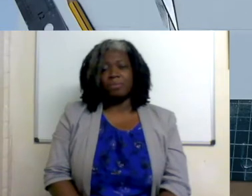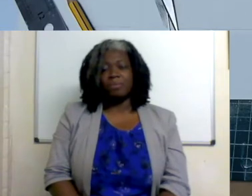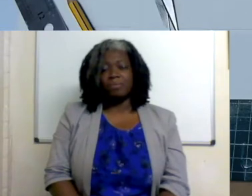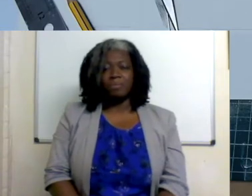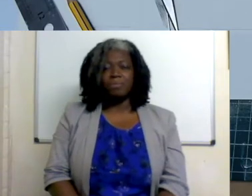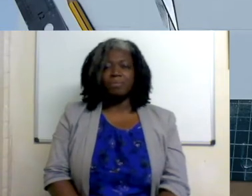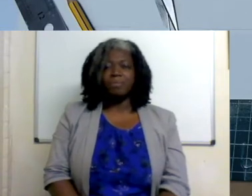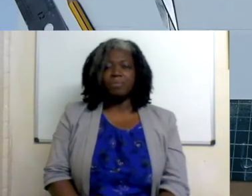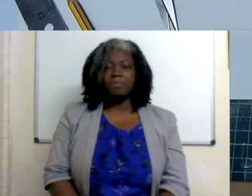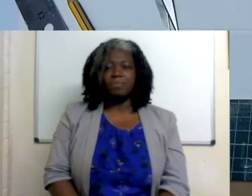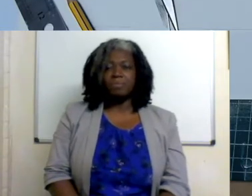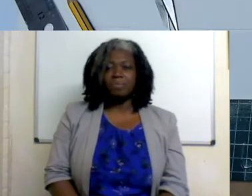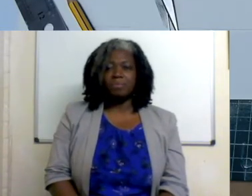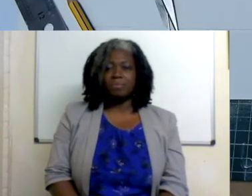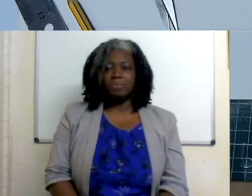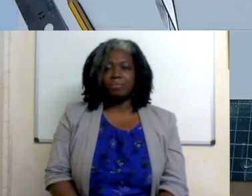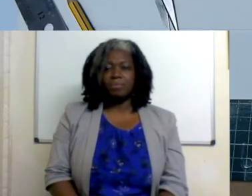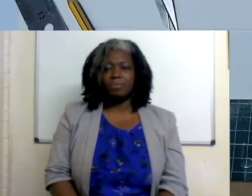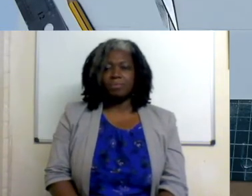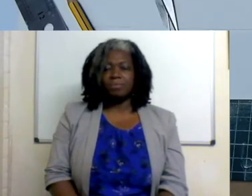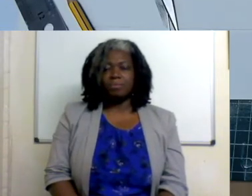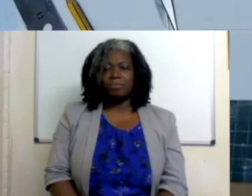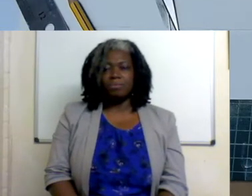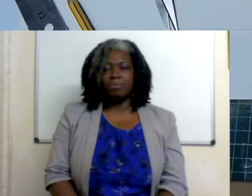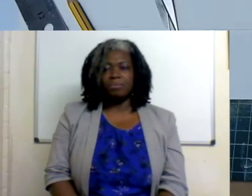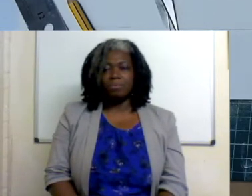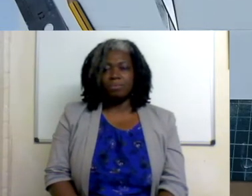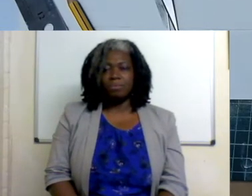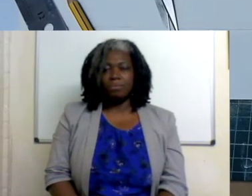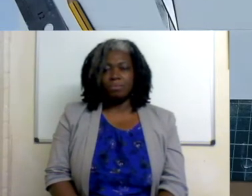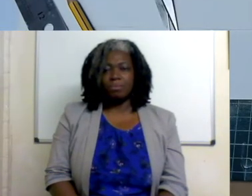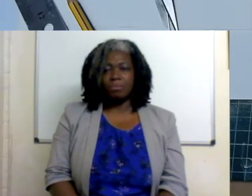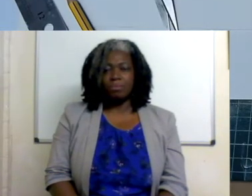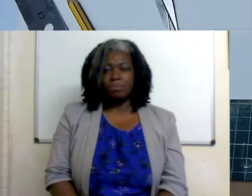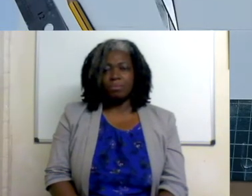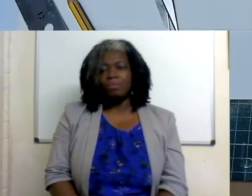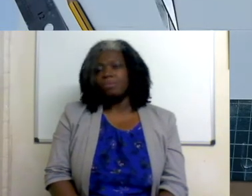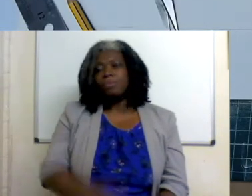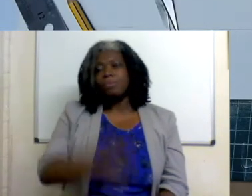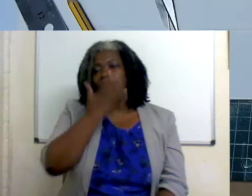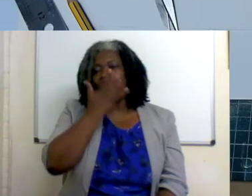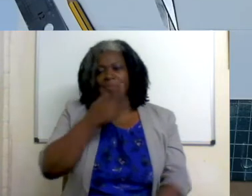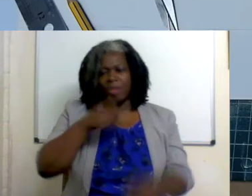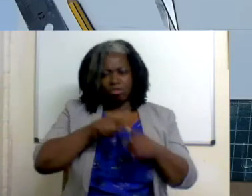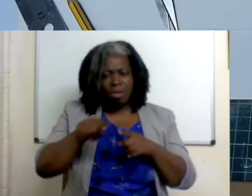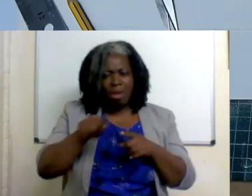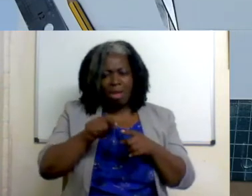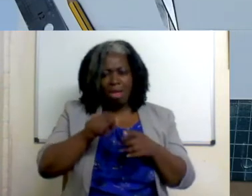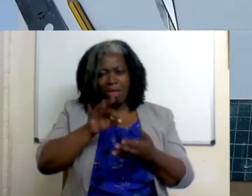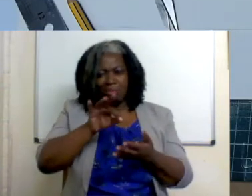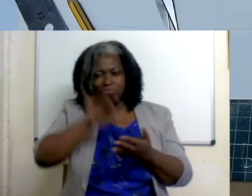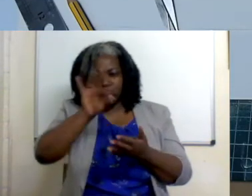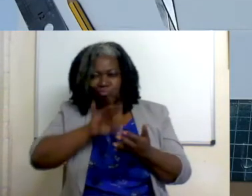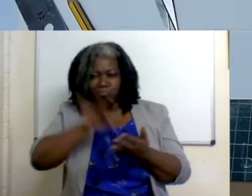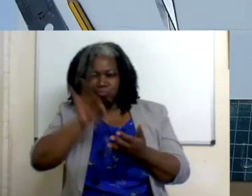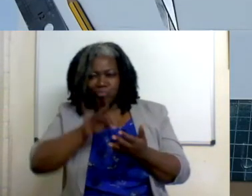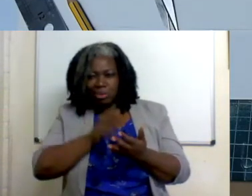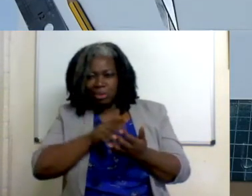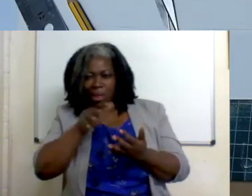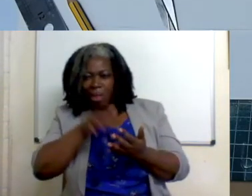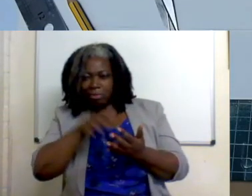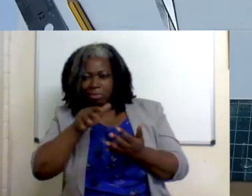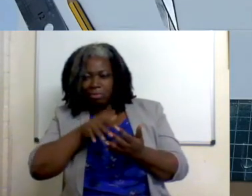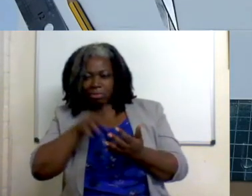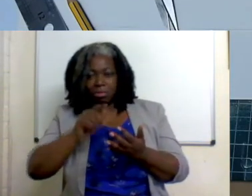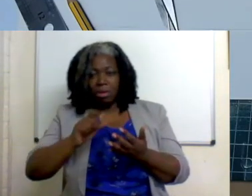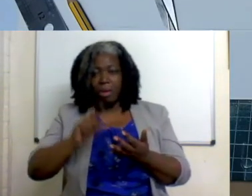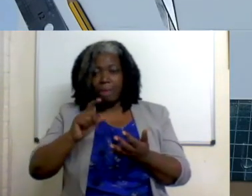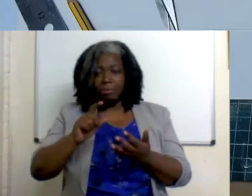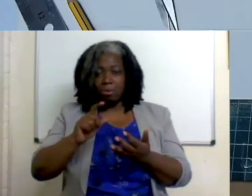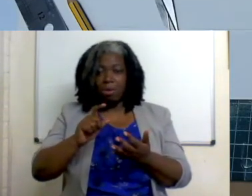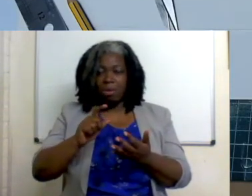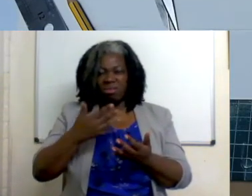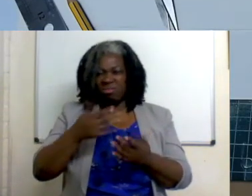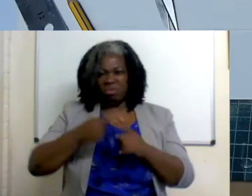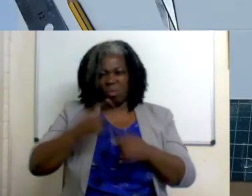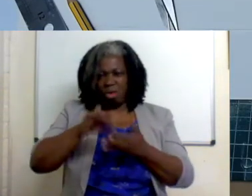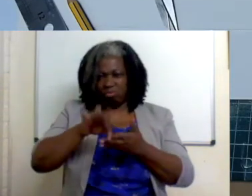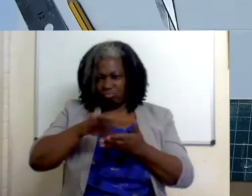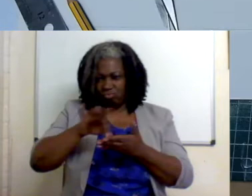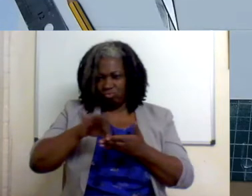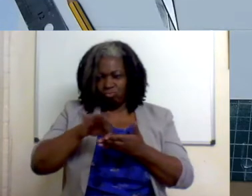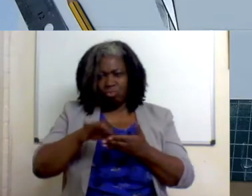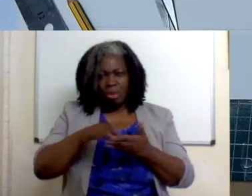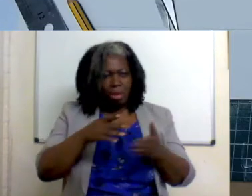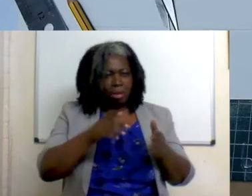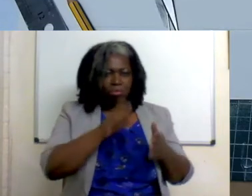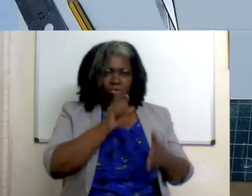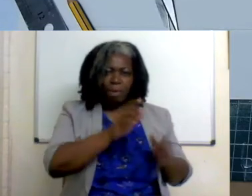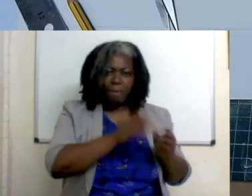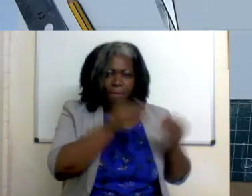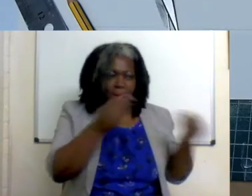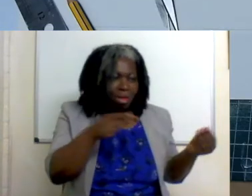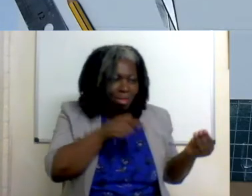A snazim se to napsat v takovem naklonenem, tiskacim pismu. Samozrejme, ja to delam